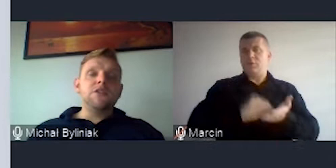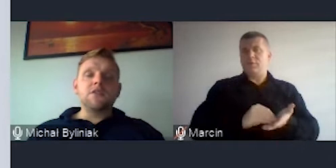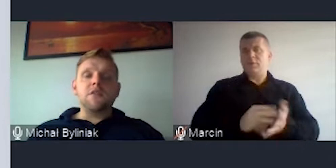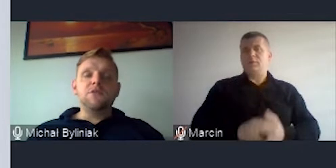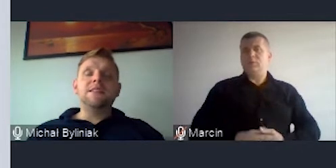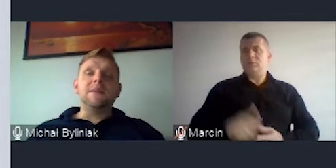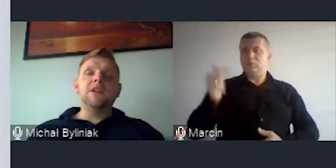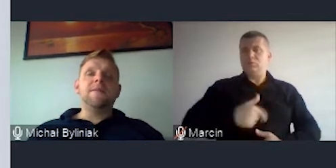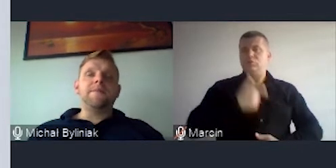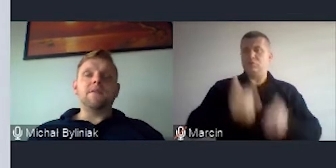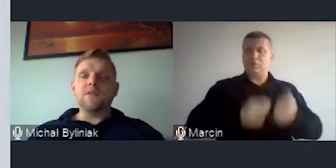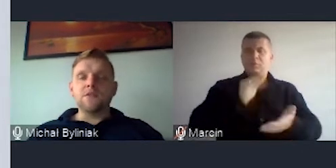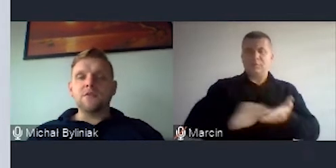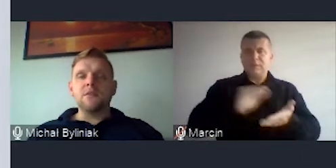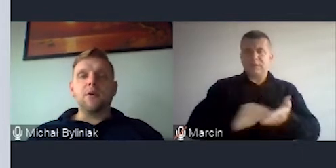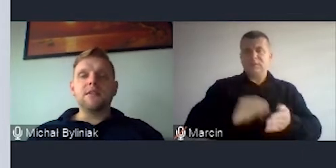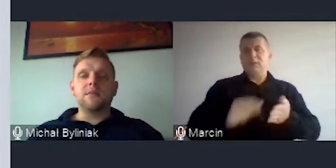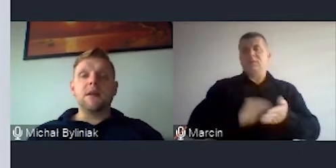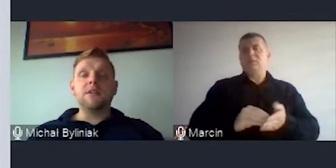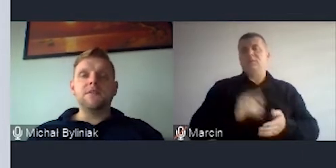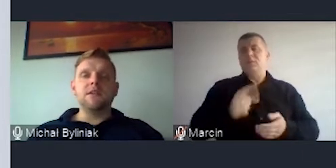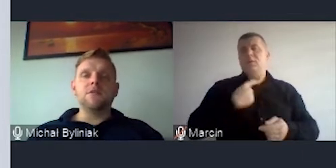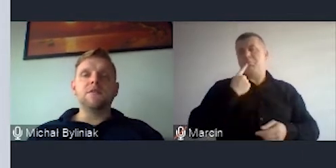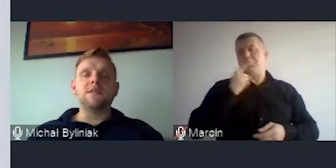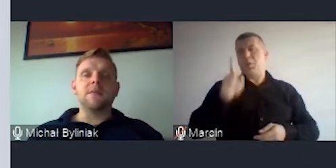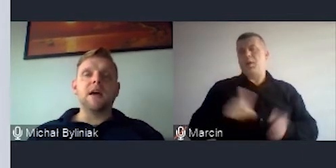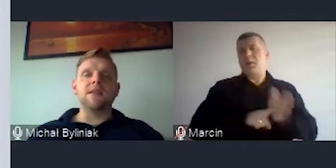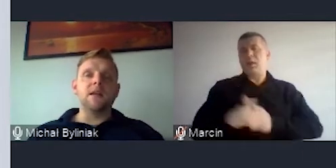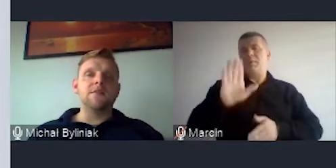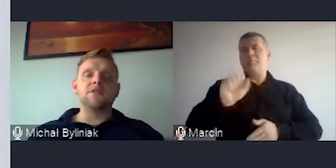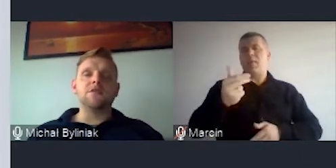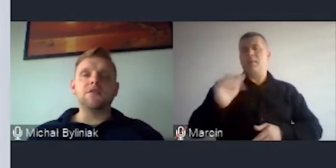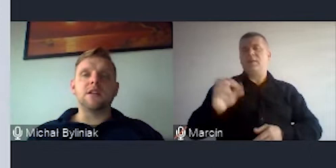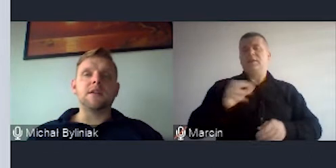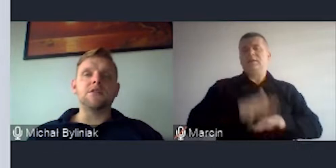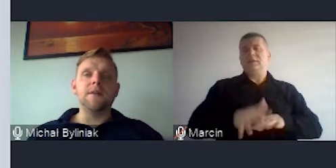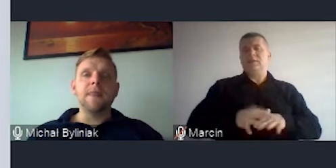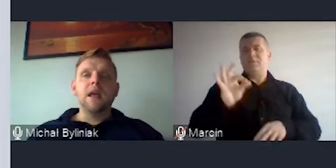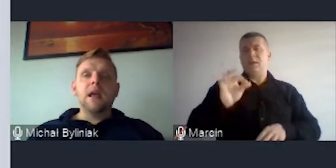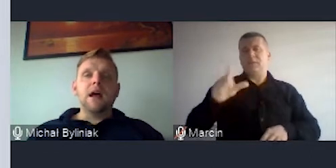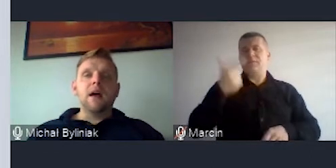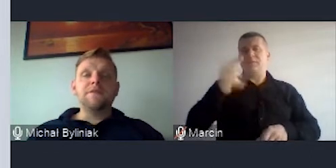Musicie zrobić to pisemnie, dlatego polecam dla beneficjentów system SL2014,